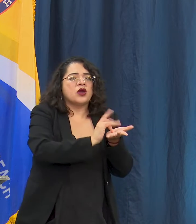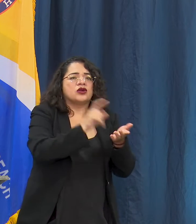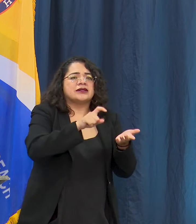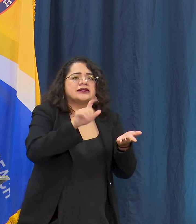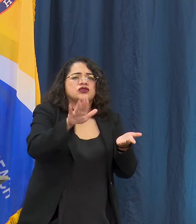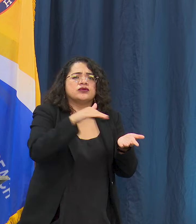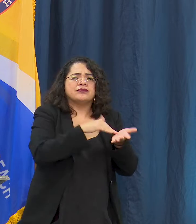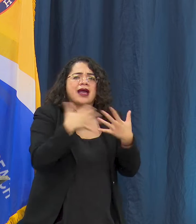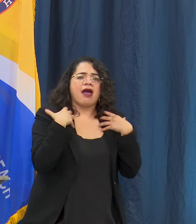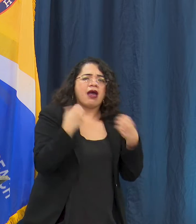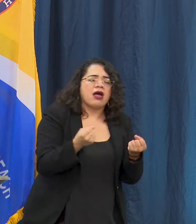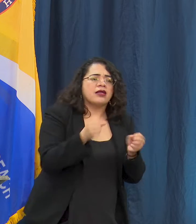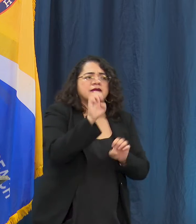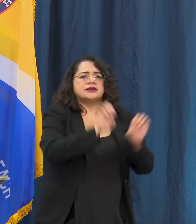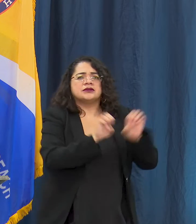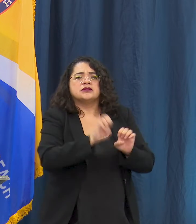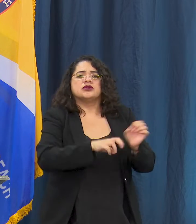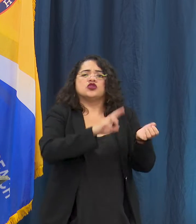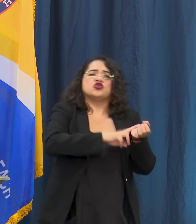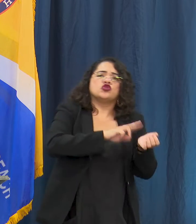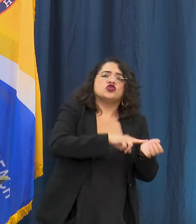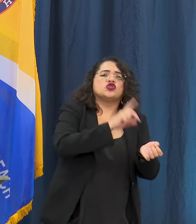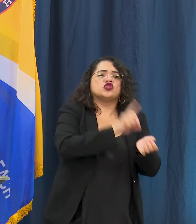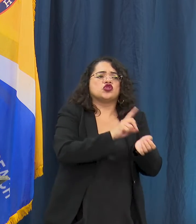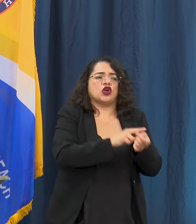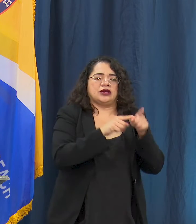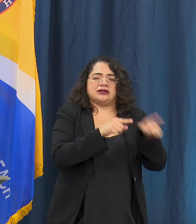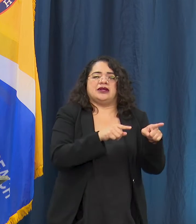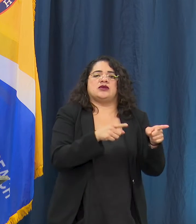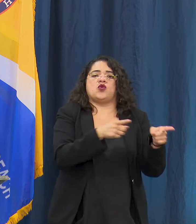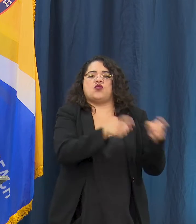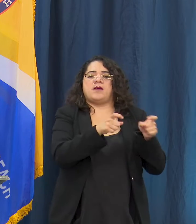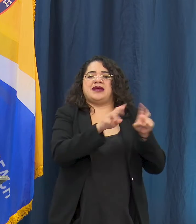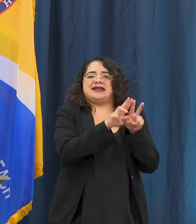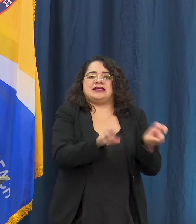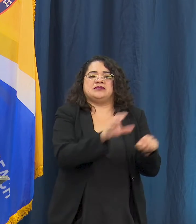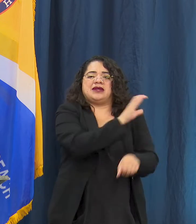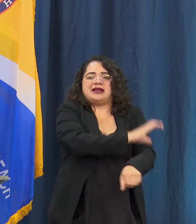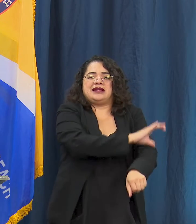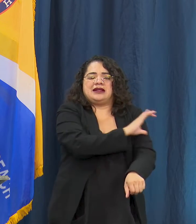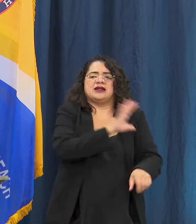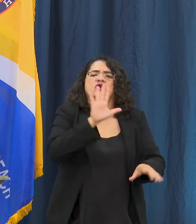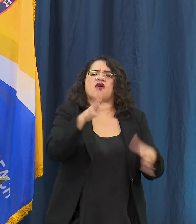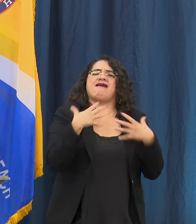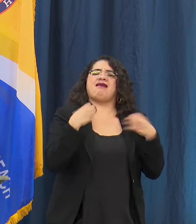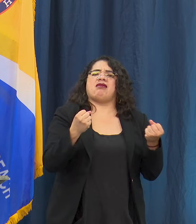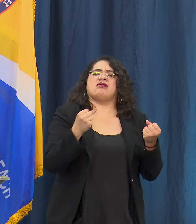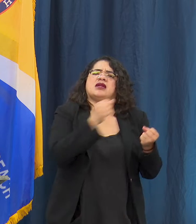poder a value are yo Darla's con otras cosas con su salud como una medicina